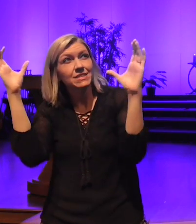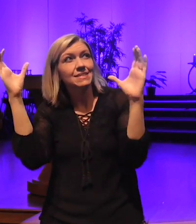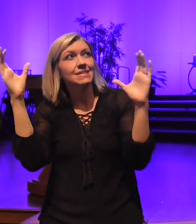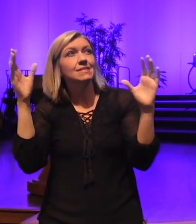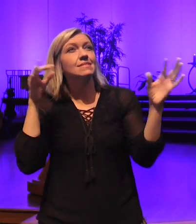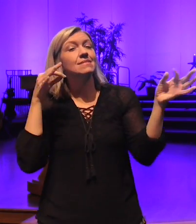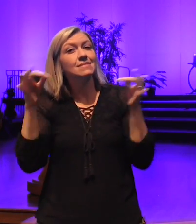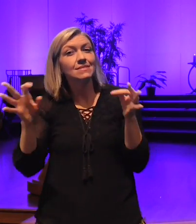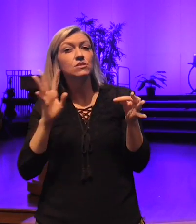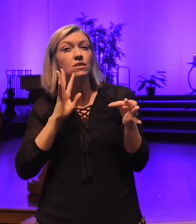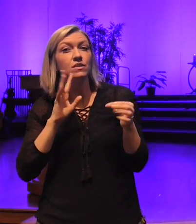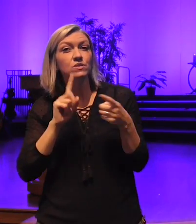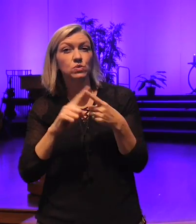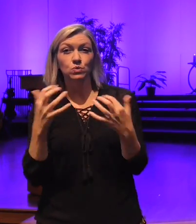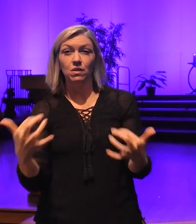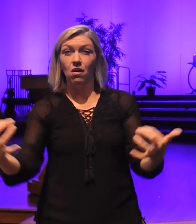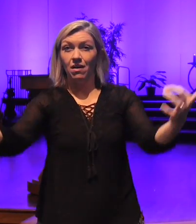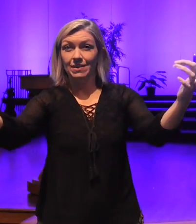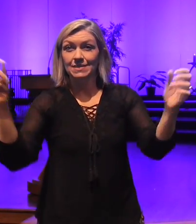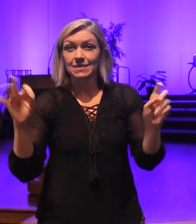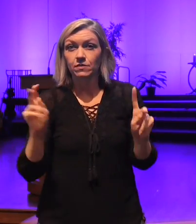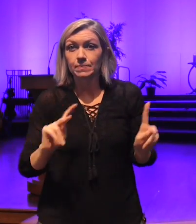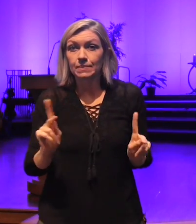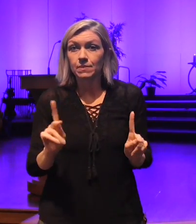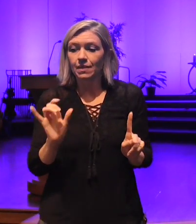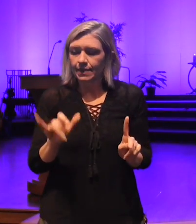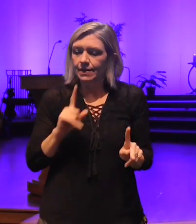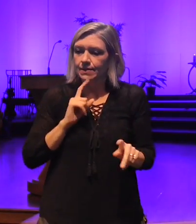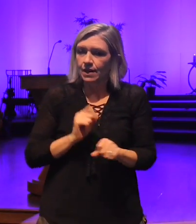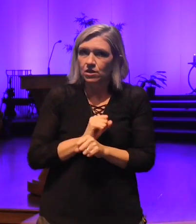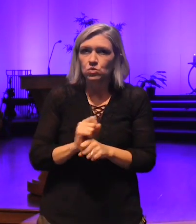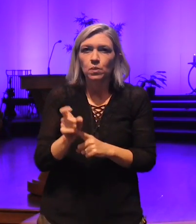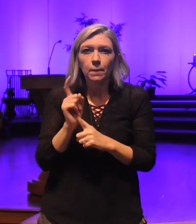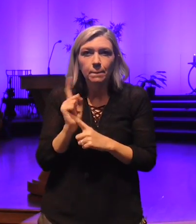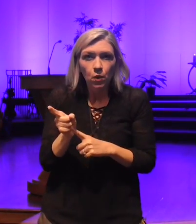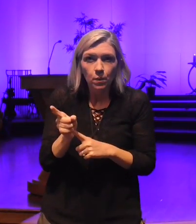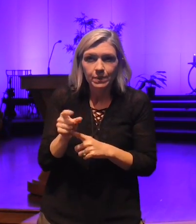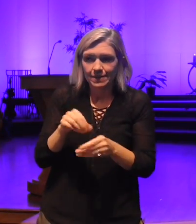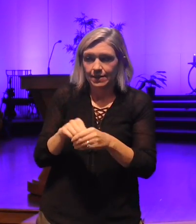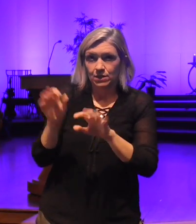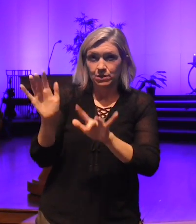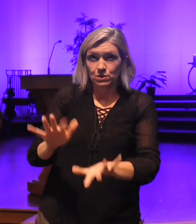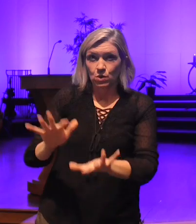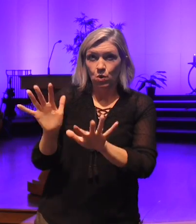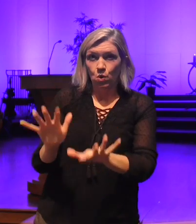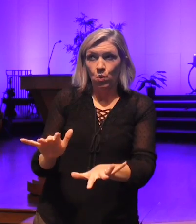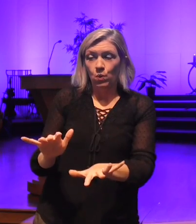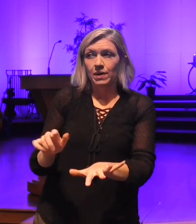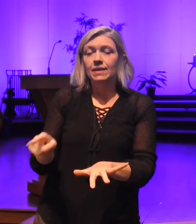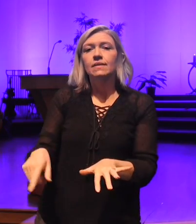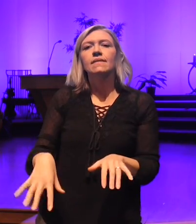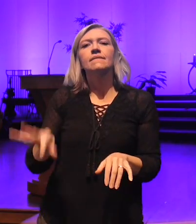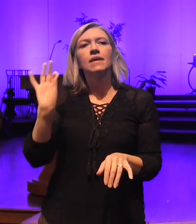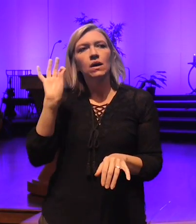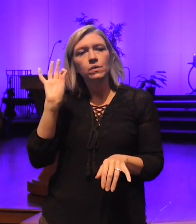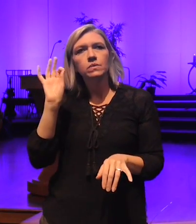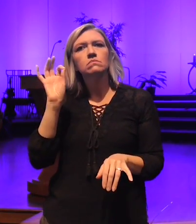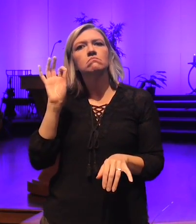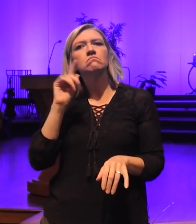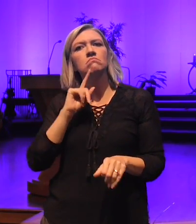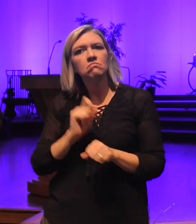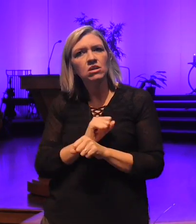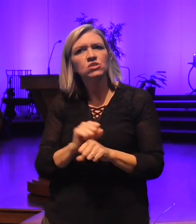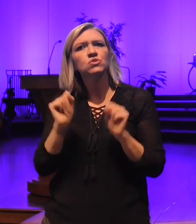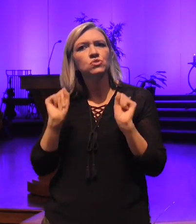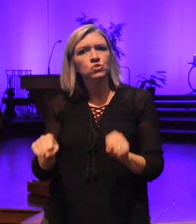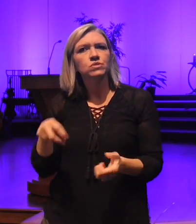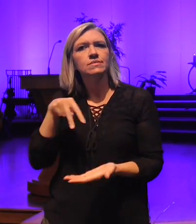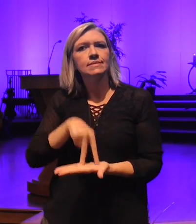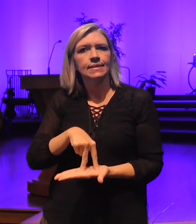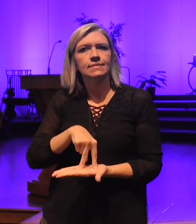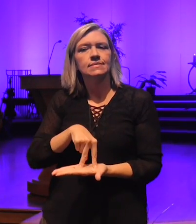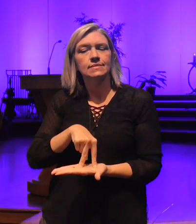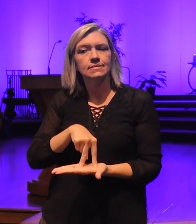audiencia en ese momento real en la nieve, descubrió que en realidad era capaz de hacerlo. ponerse de pie y